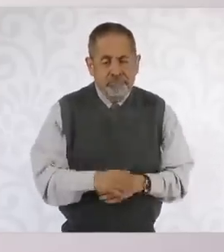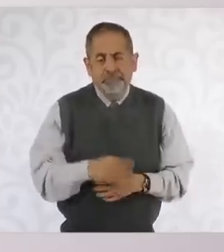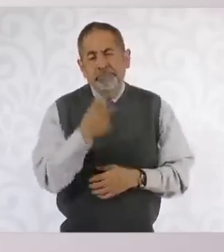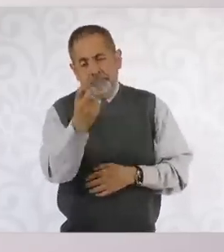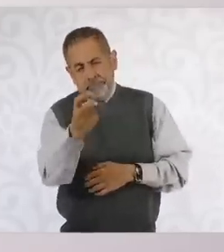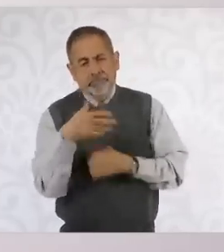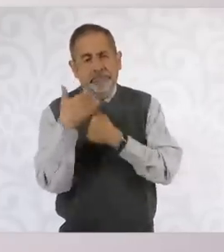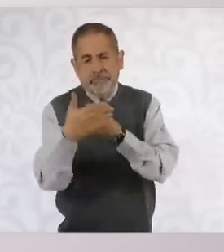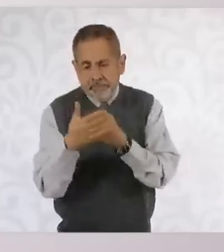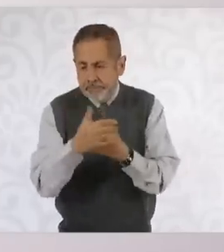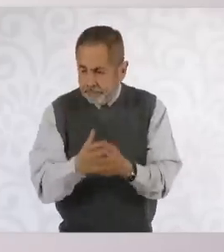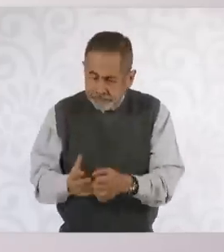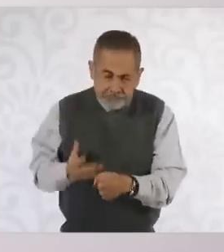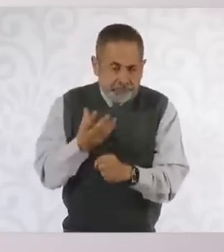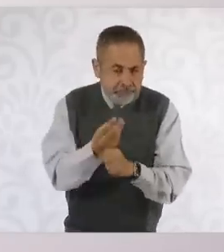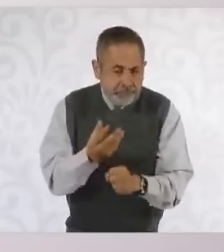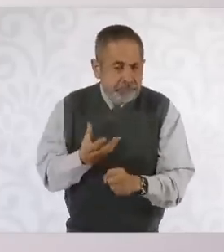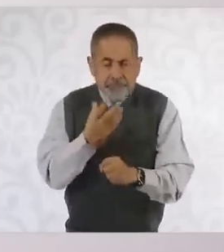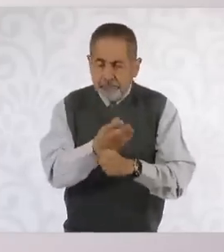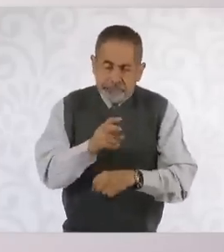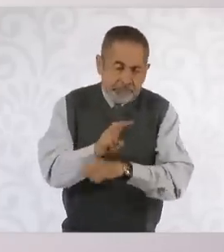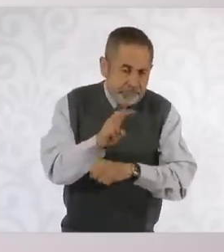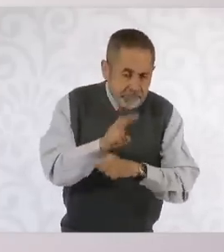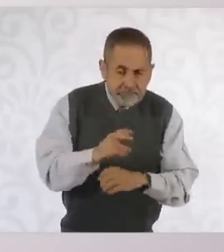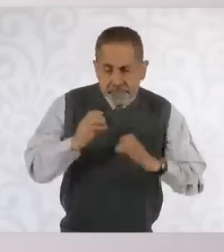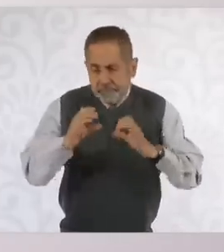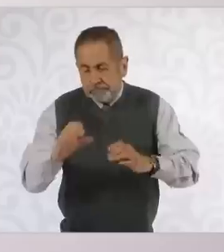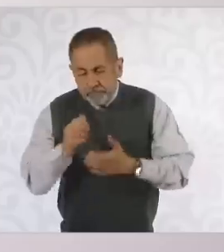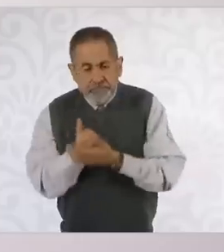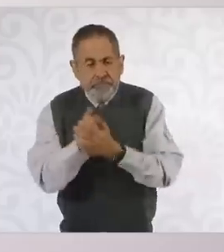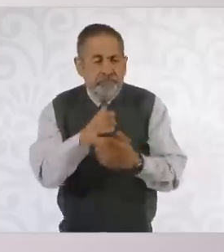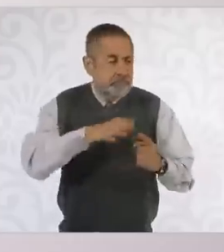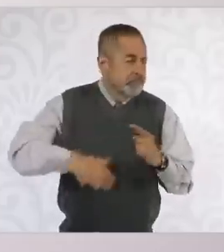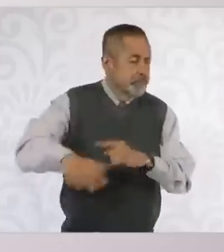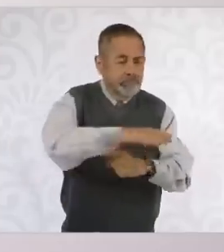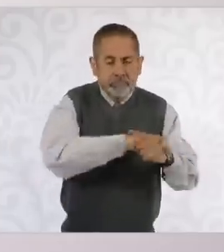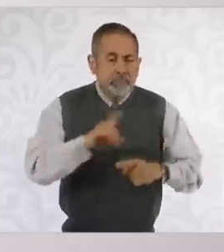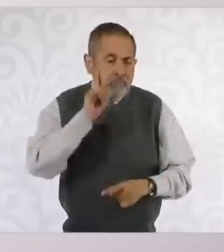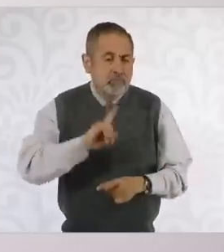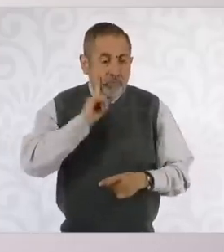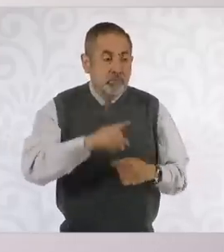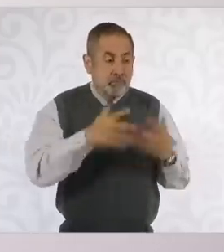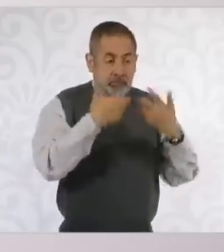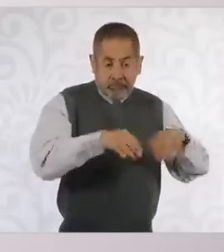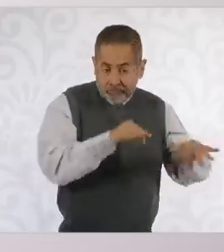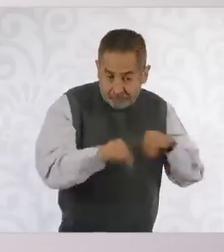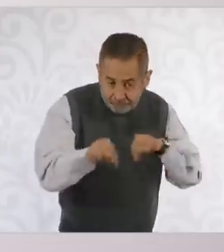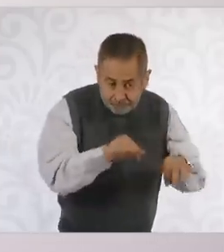empezamos con el apoyo a las mujeres de la maquila y también eh a las jornaleras